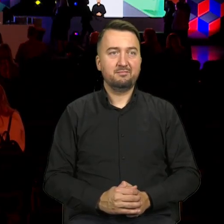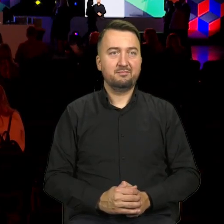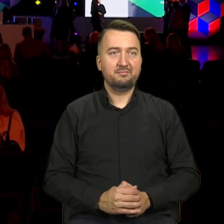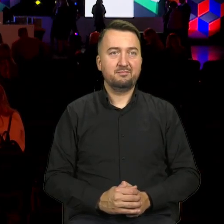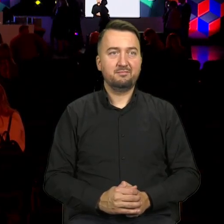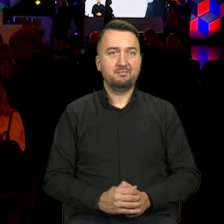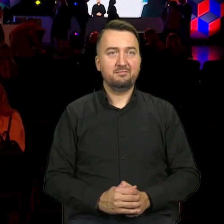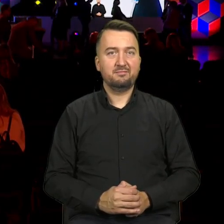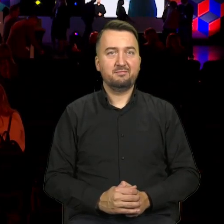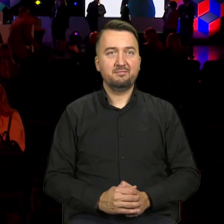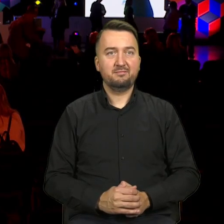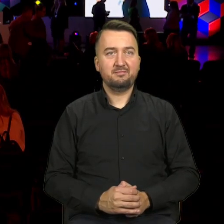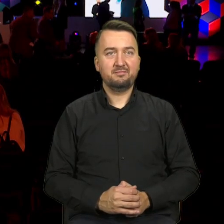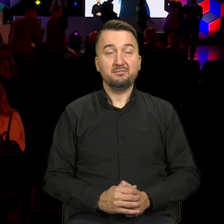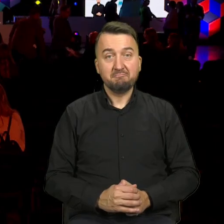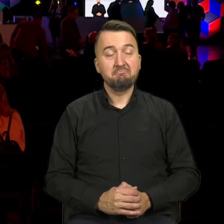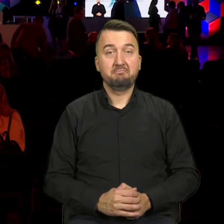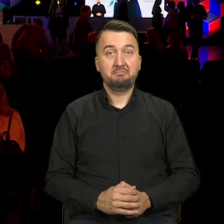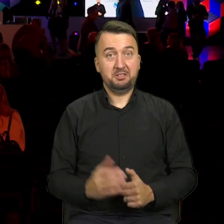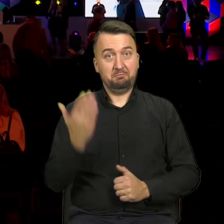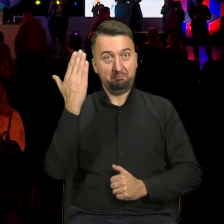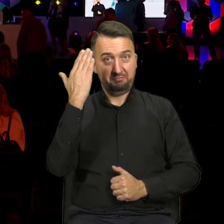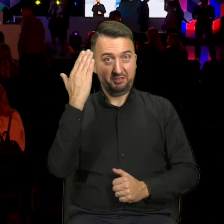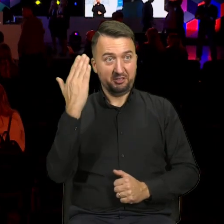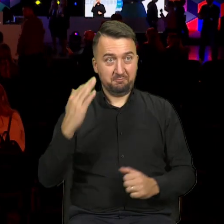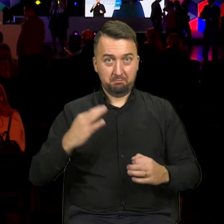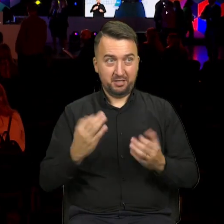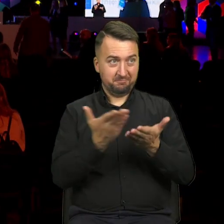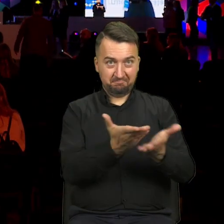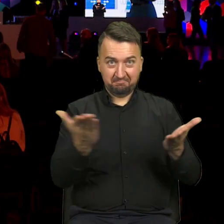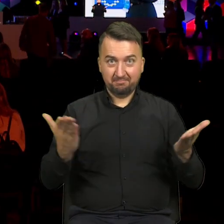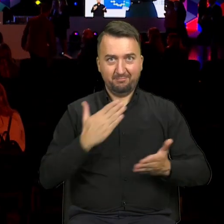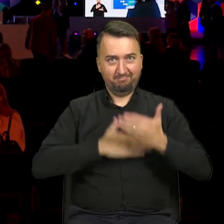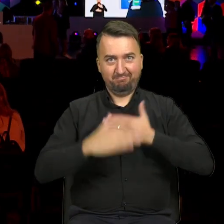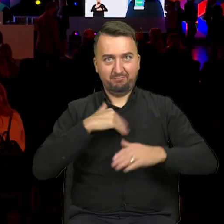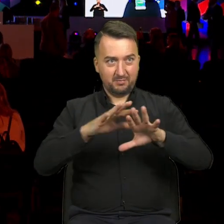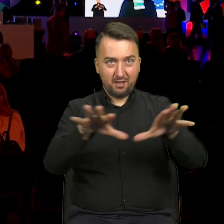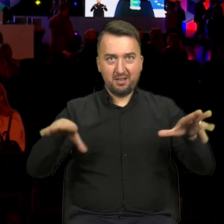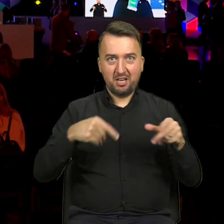Pozostaje mi przywitać się z Państwem. Bardzo się cieszę, że jesteście z nami. Jako się rzekło,